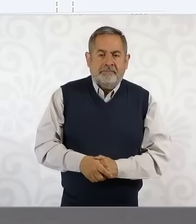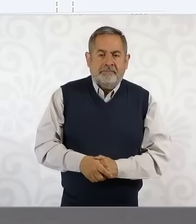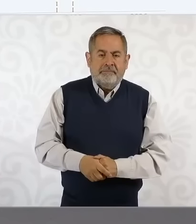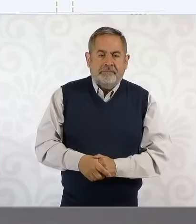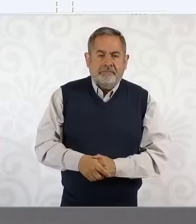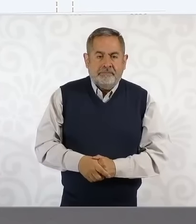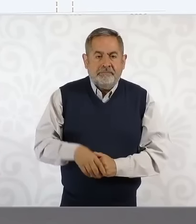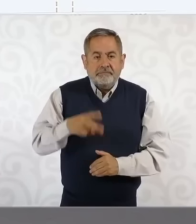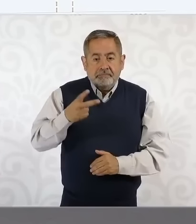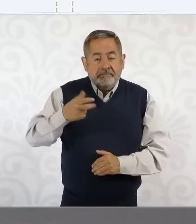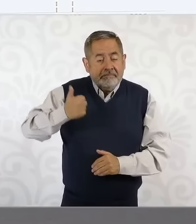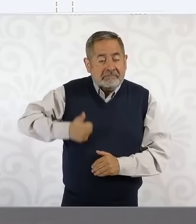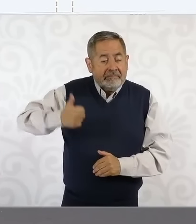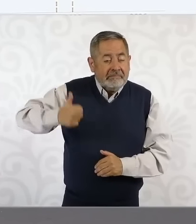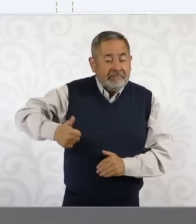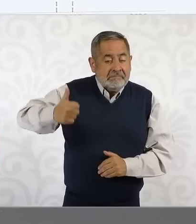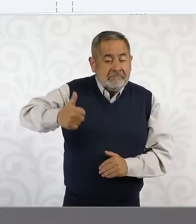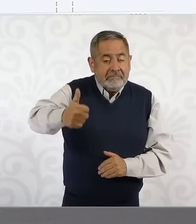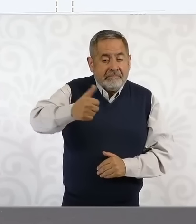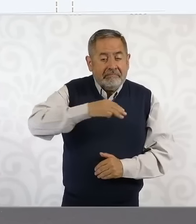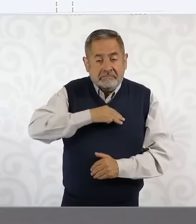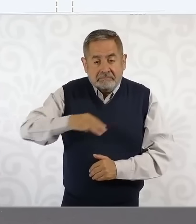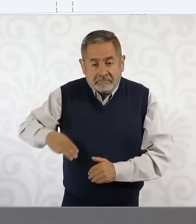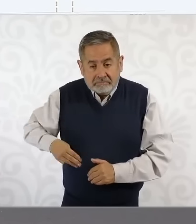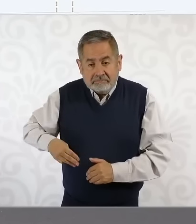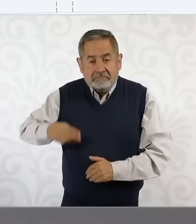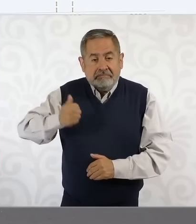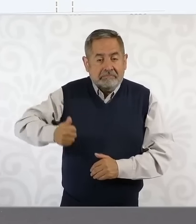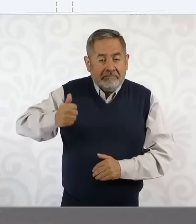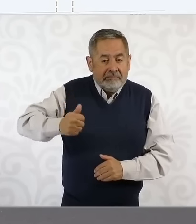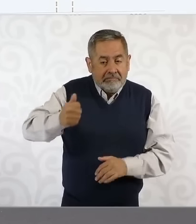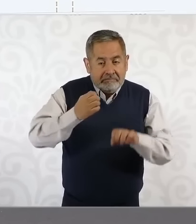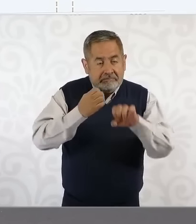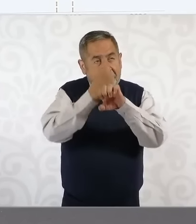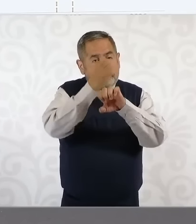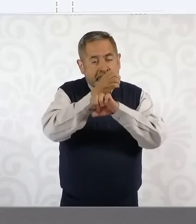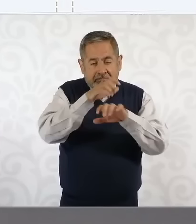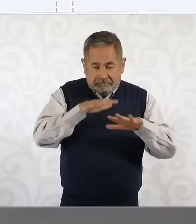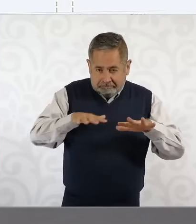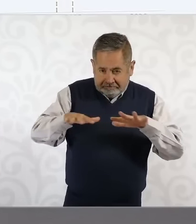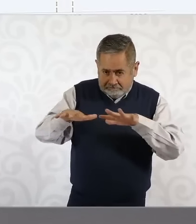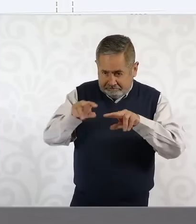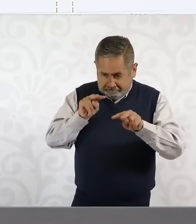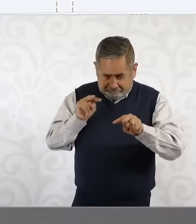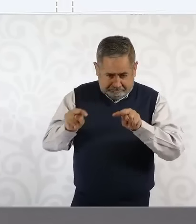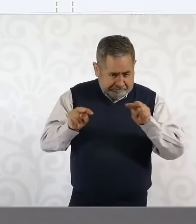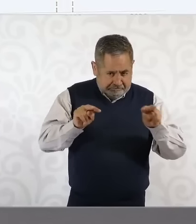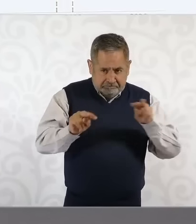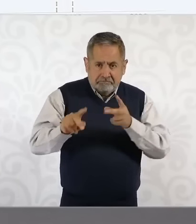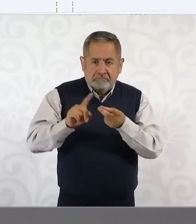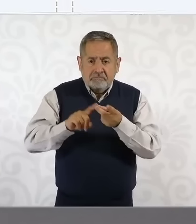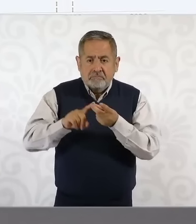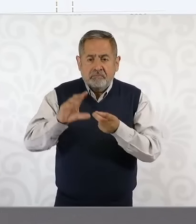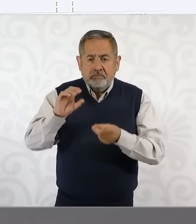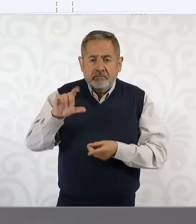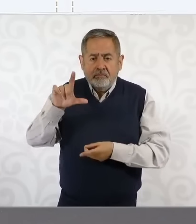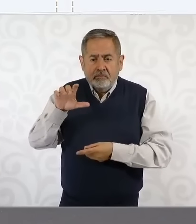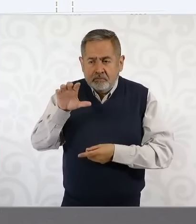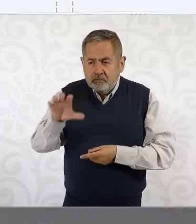y así por municipio, por estado se mapea en qué colonias de qué municipio hay más homicidios.